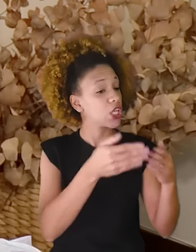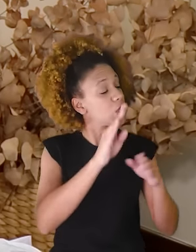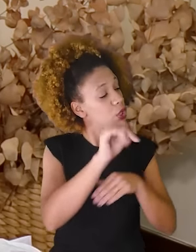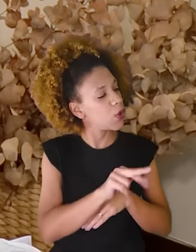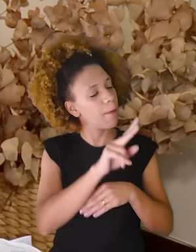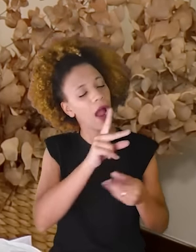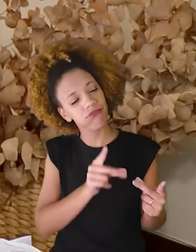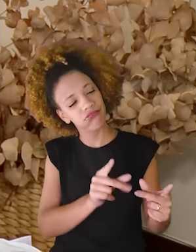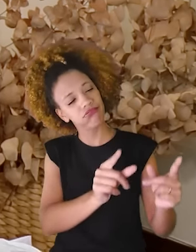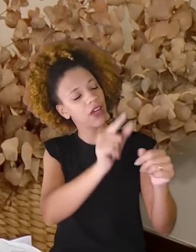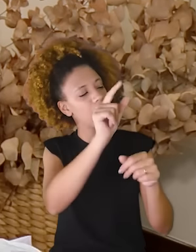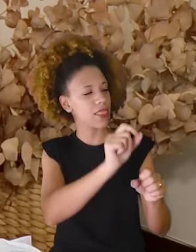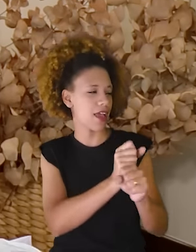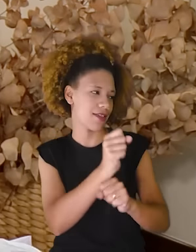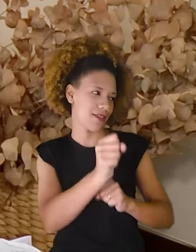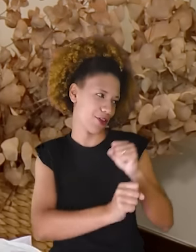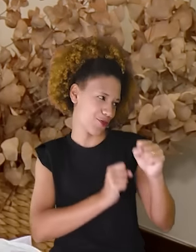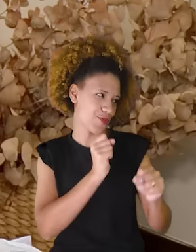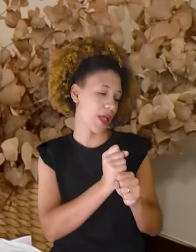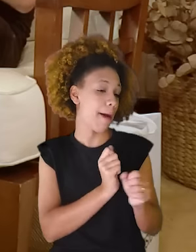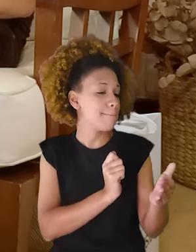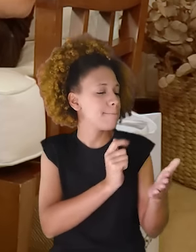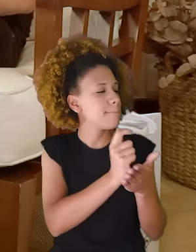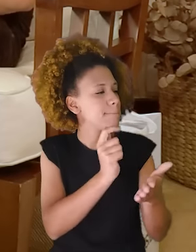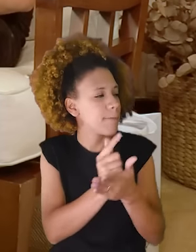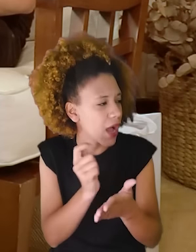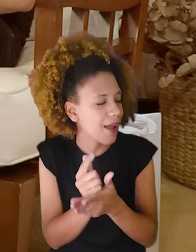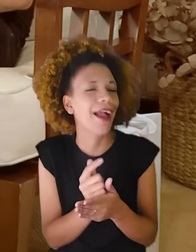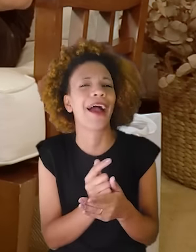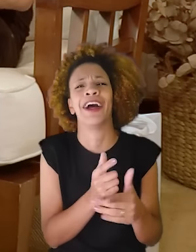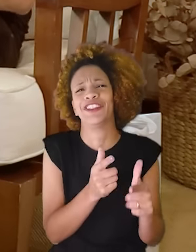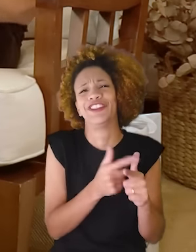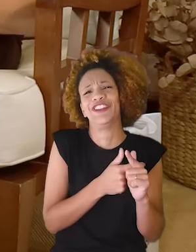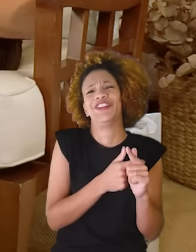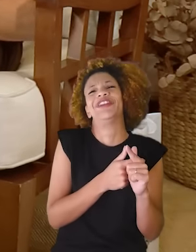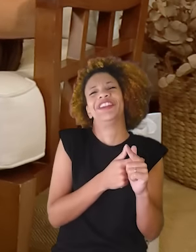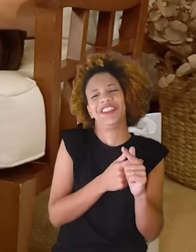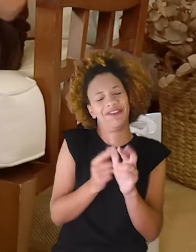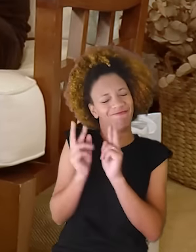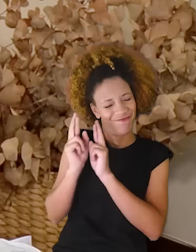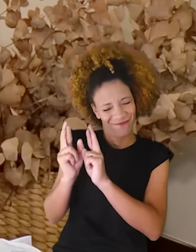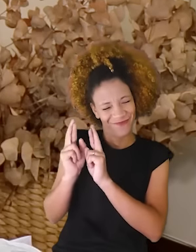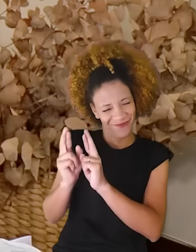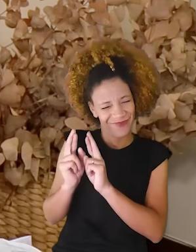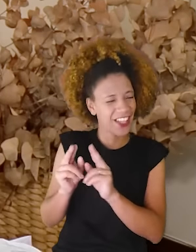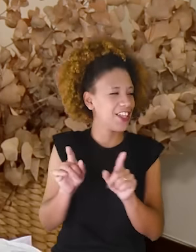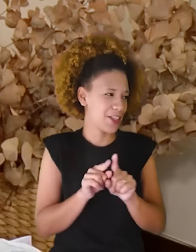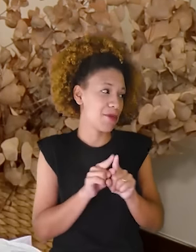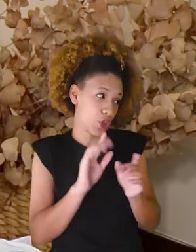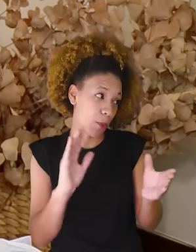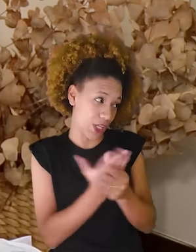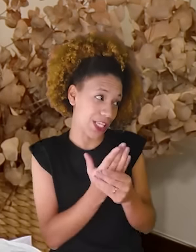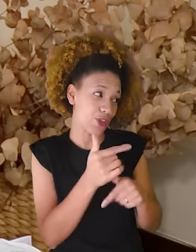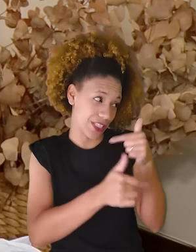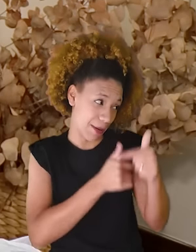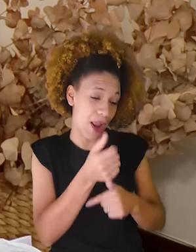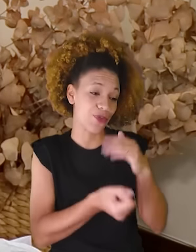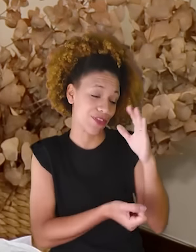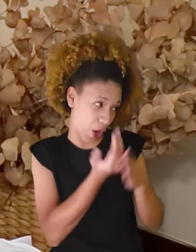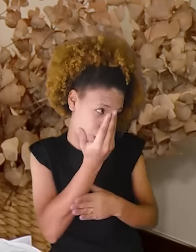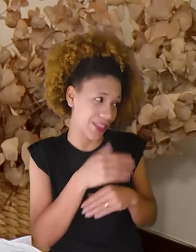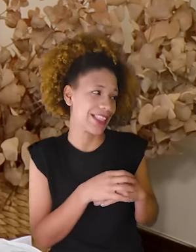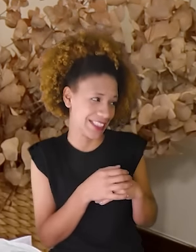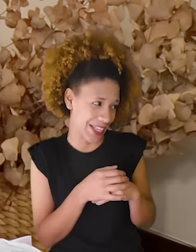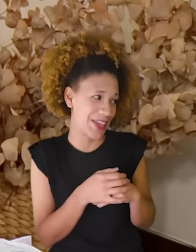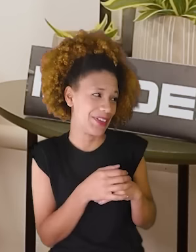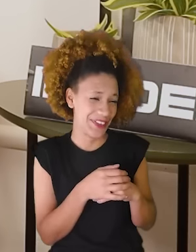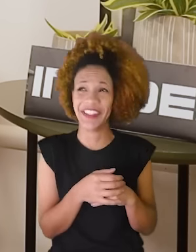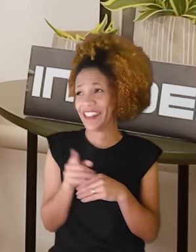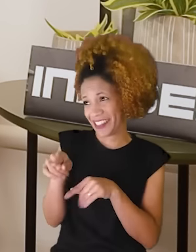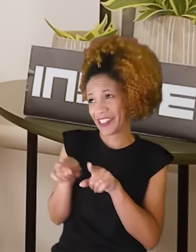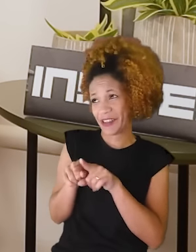bar dure pelo menos 10 anos para pagar as contas do do do do processo trabalhista que surgirá e e